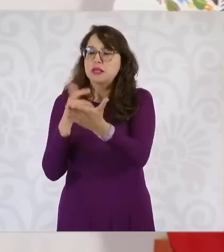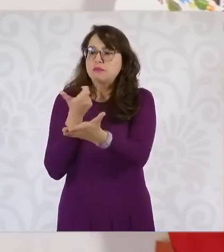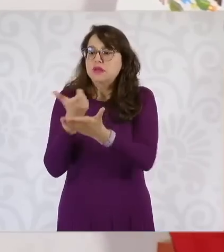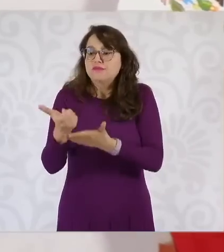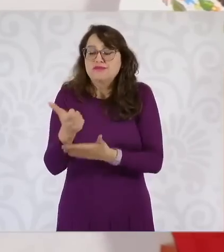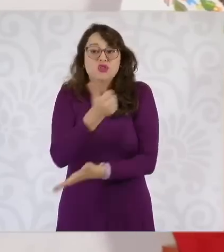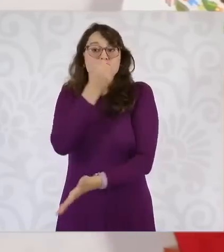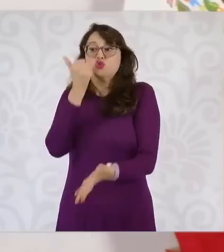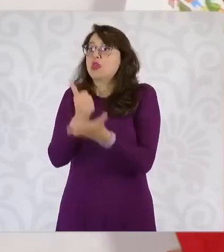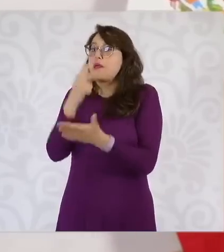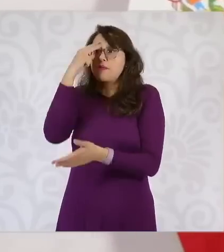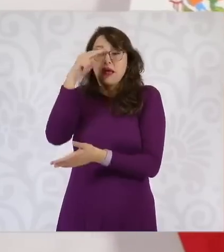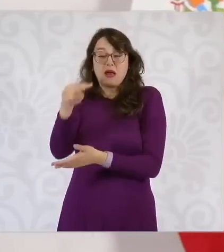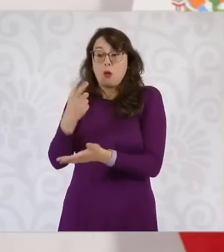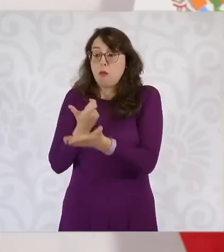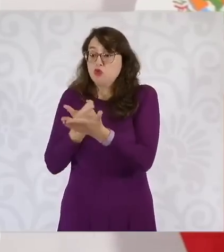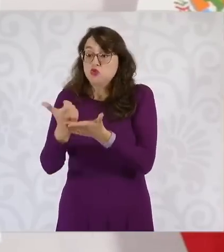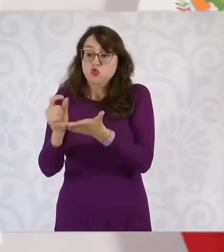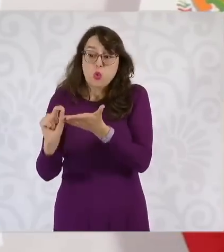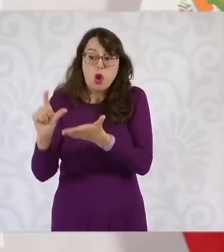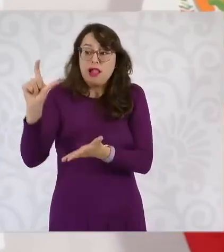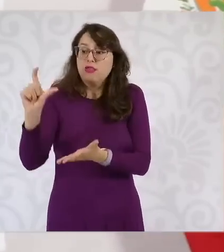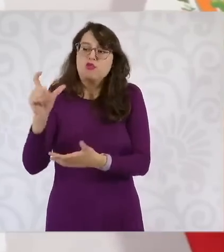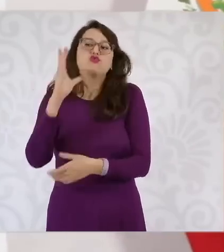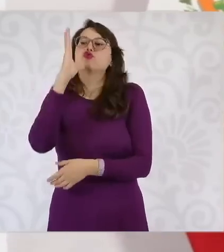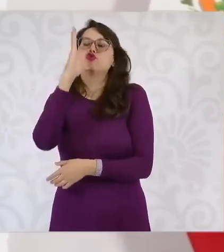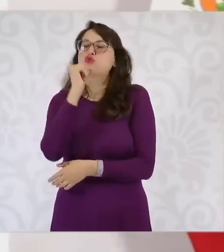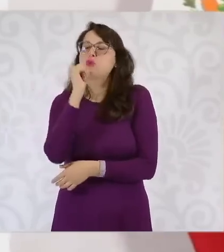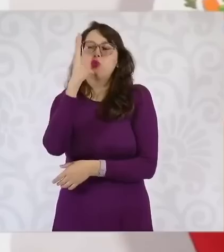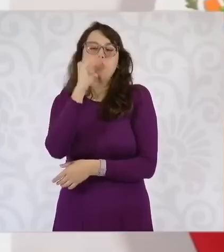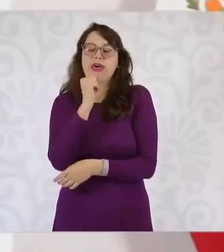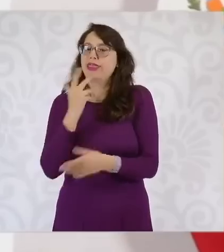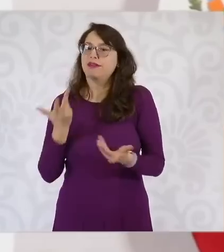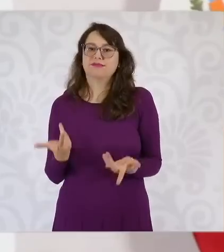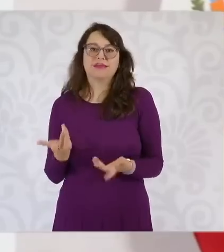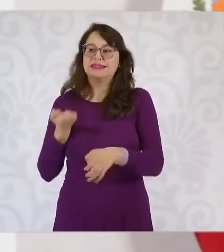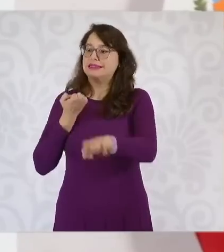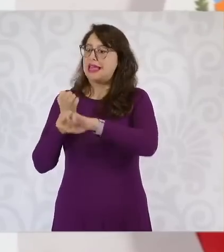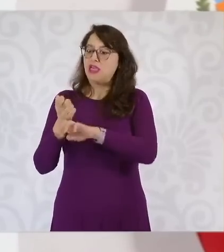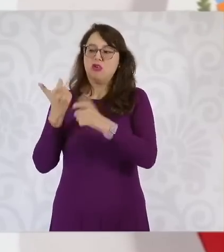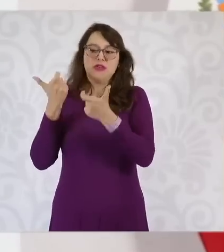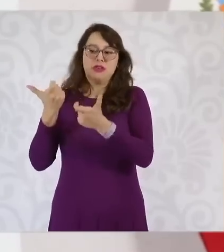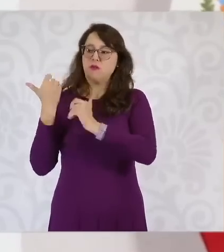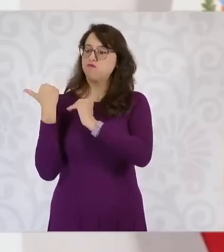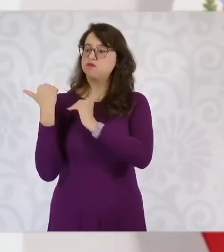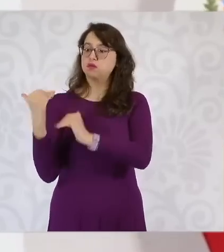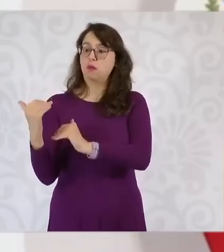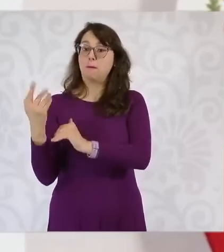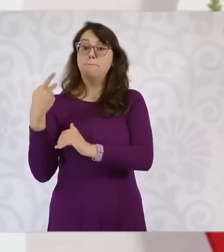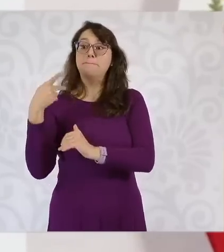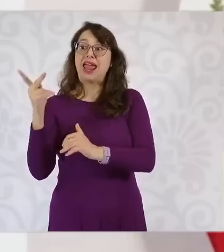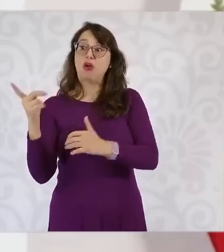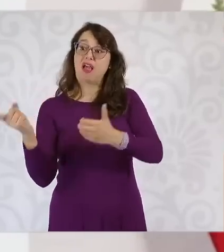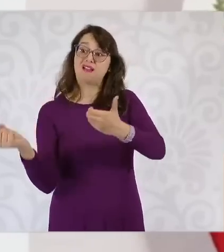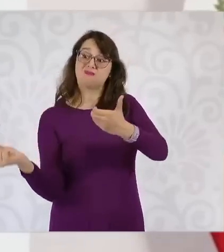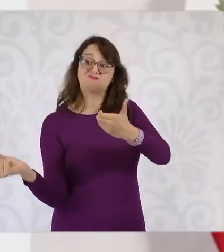de México para poderle dar un aumento salarial a todos esos médicos Entonces cuando pasan